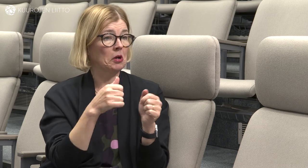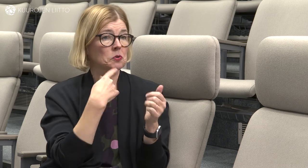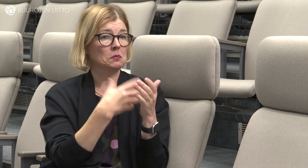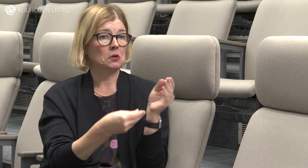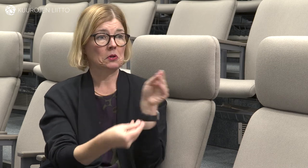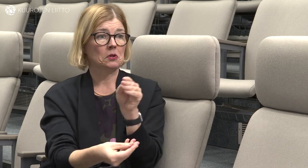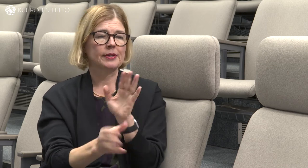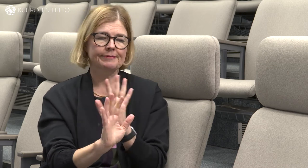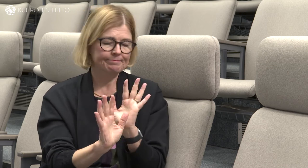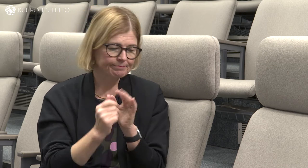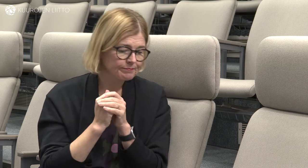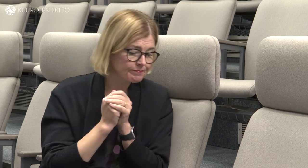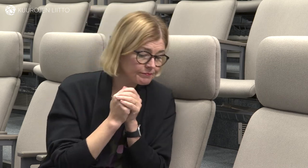Pelkkä suomen kieli ei tässä riitä.